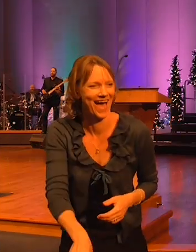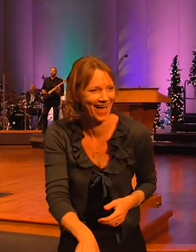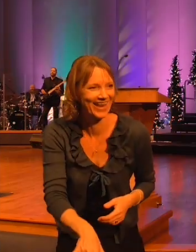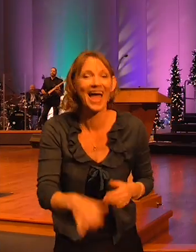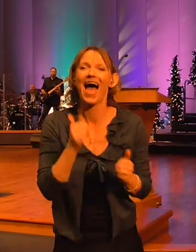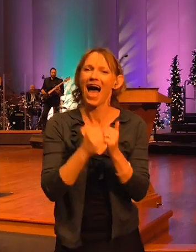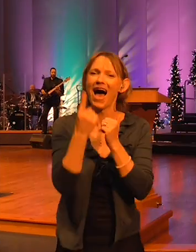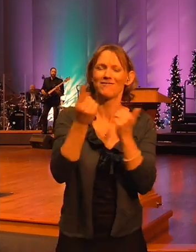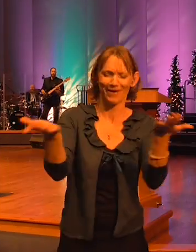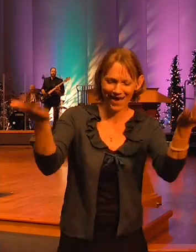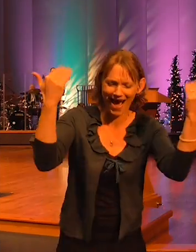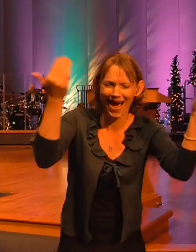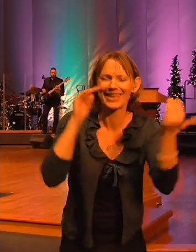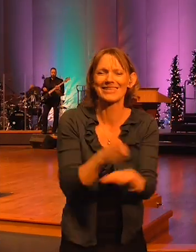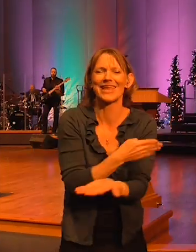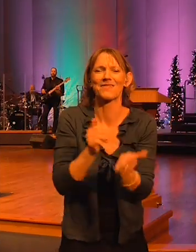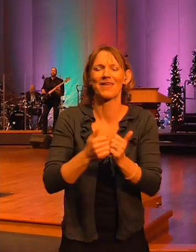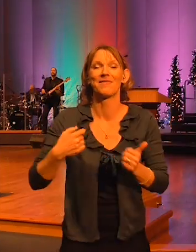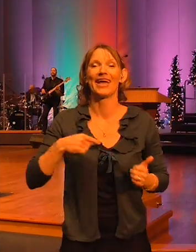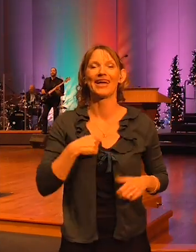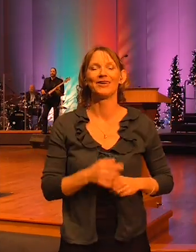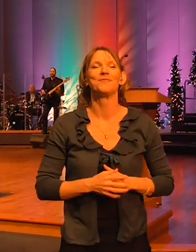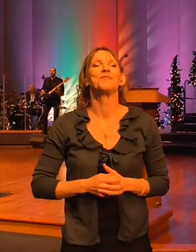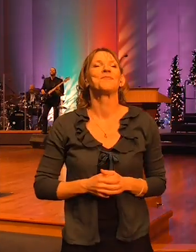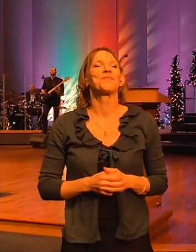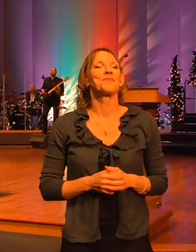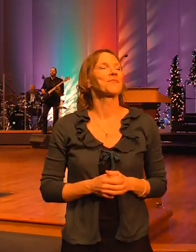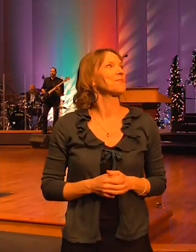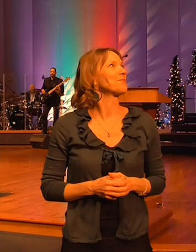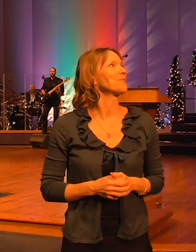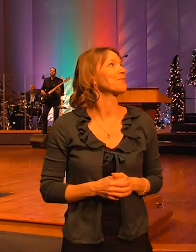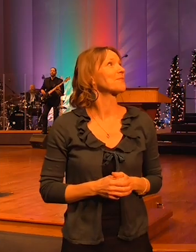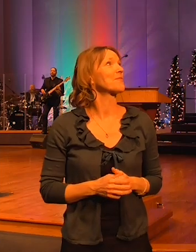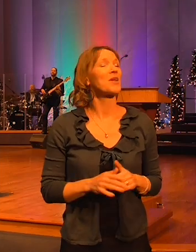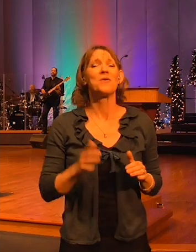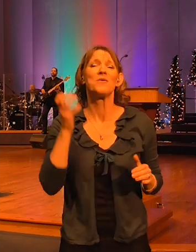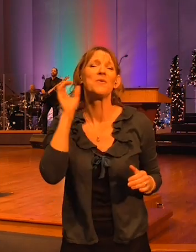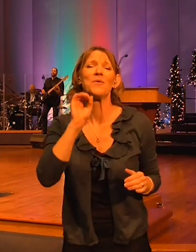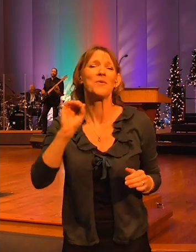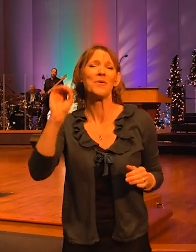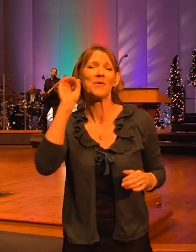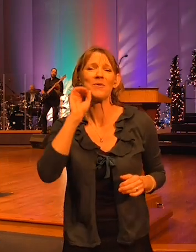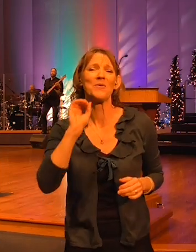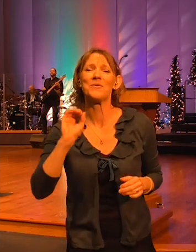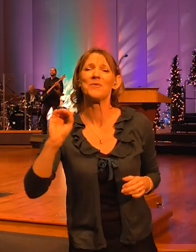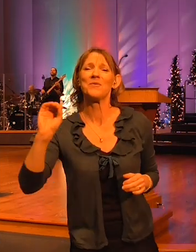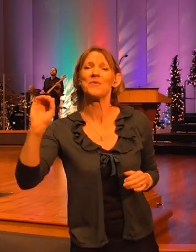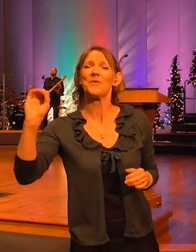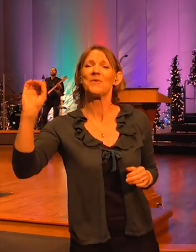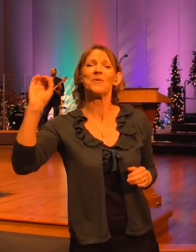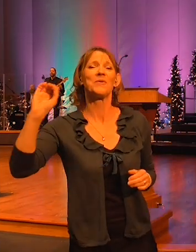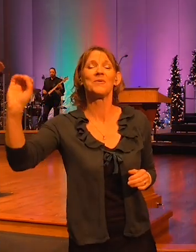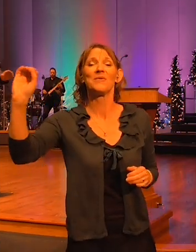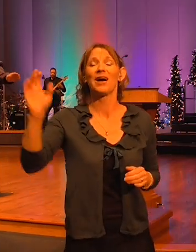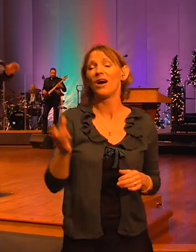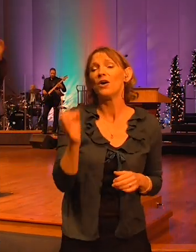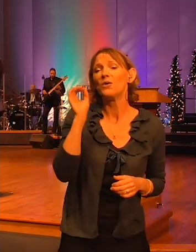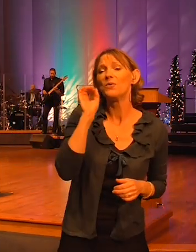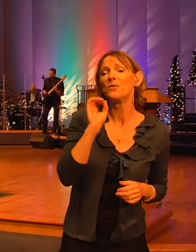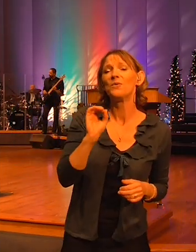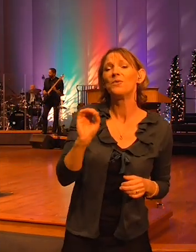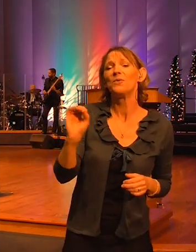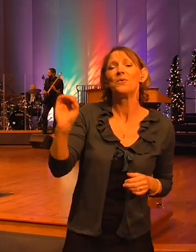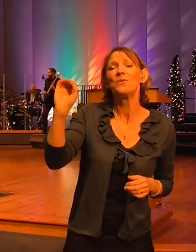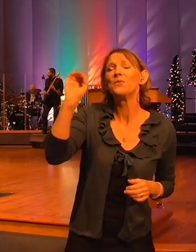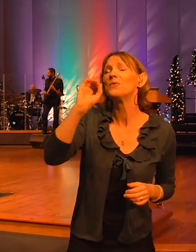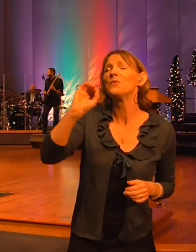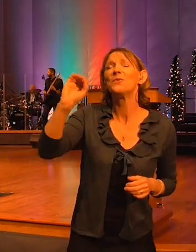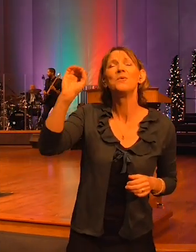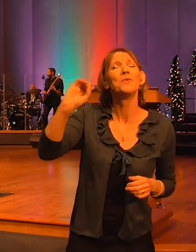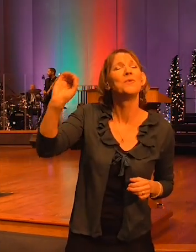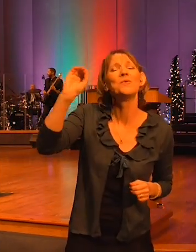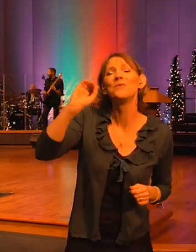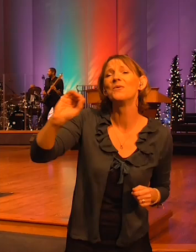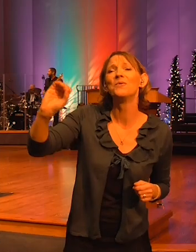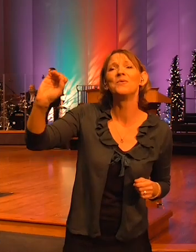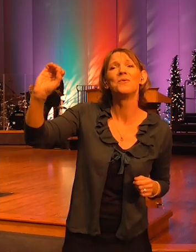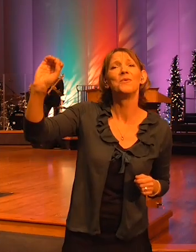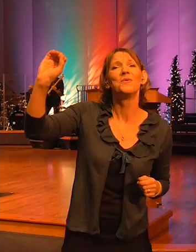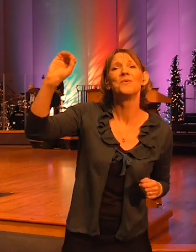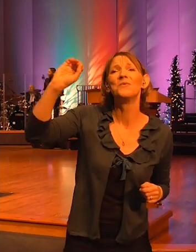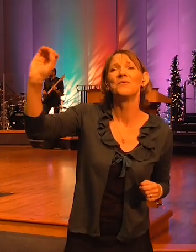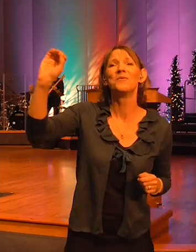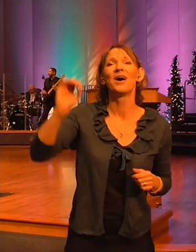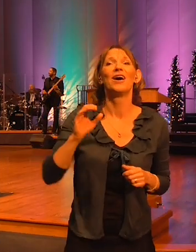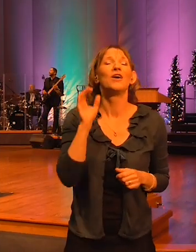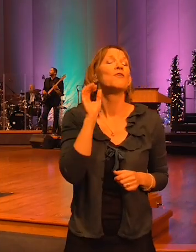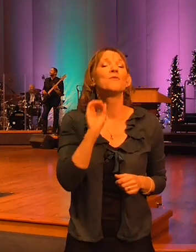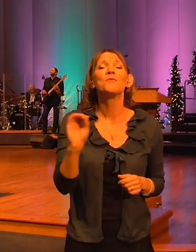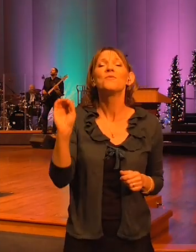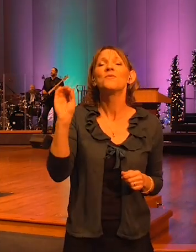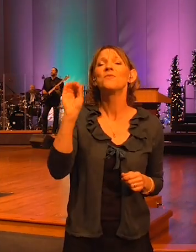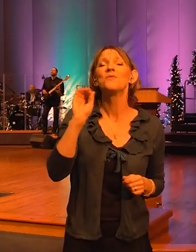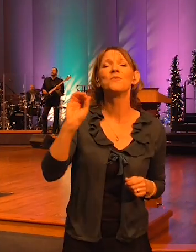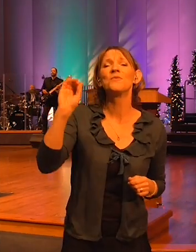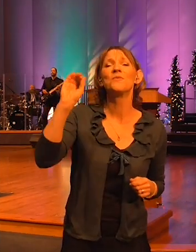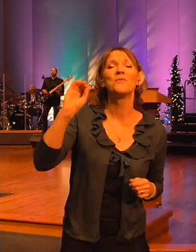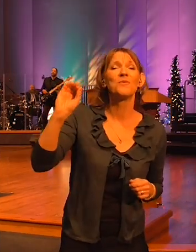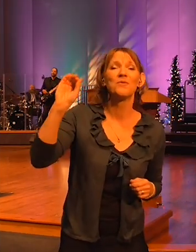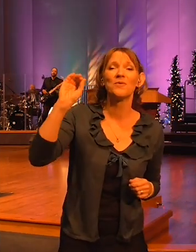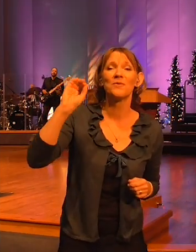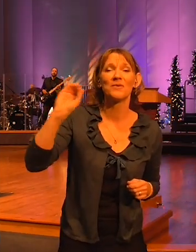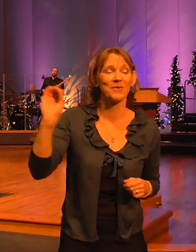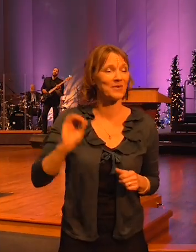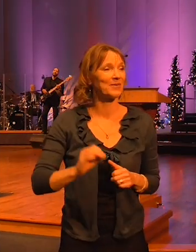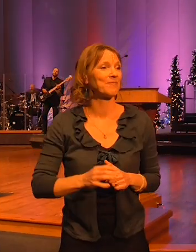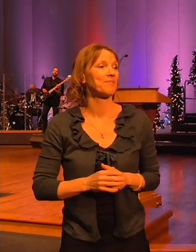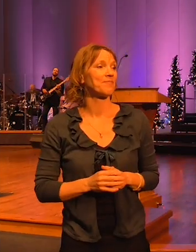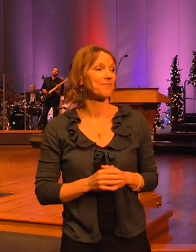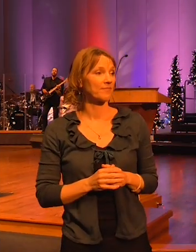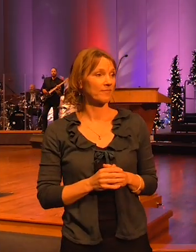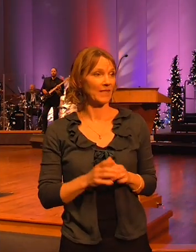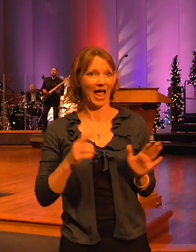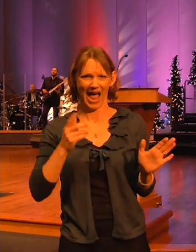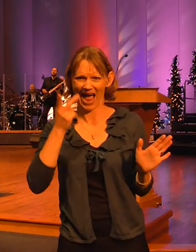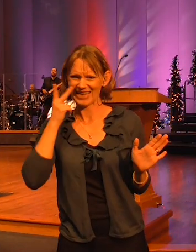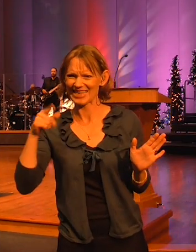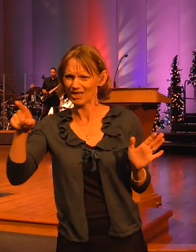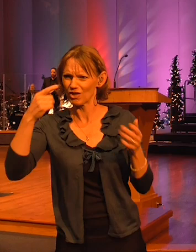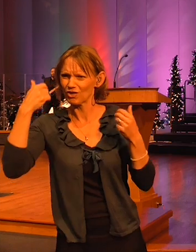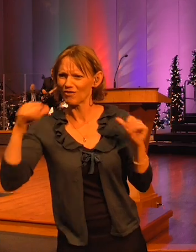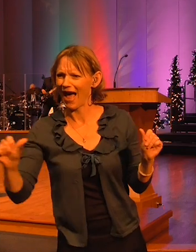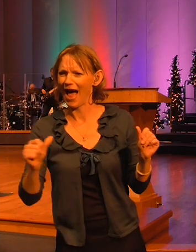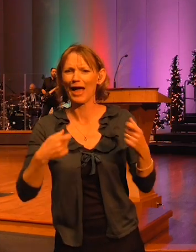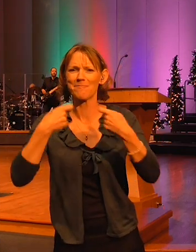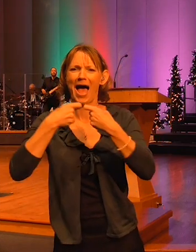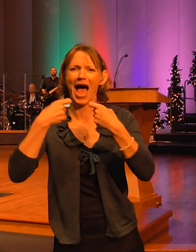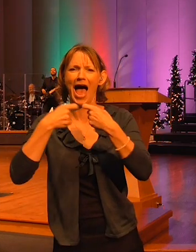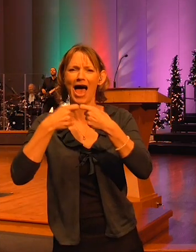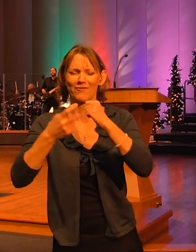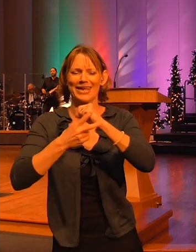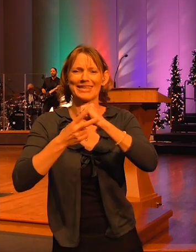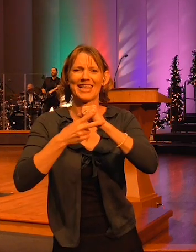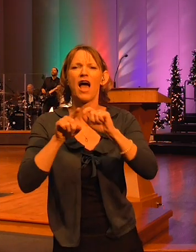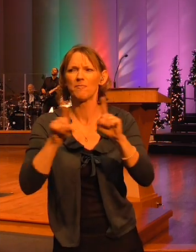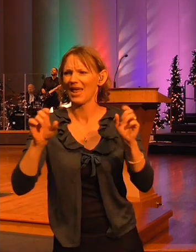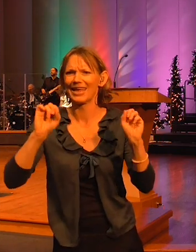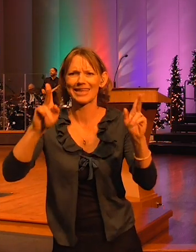[Música], señor. Puedo ver que está tratando de ahorrar batería en su teléfono celular, pero nosotros está bien